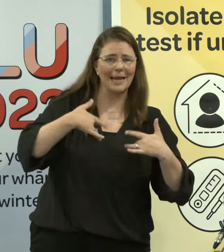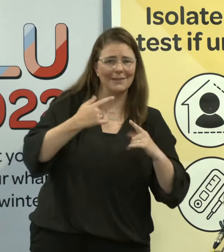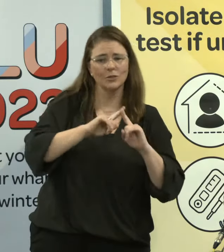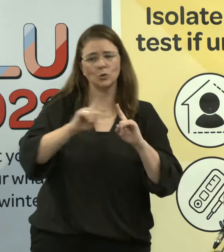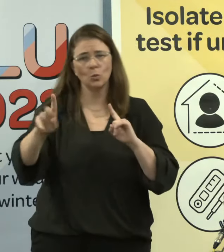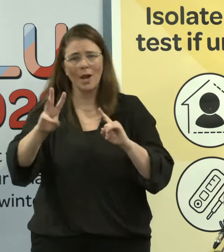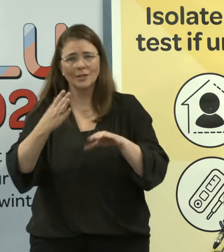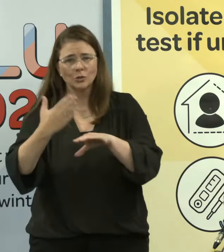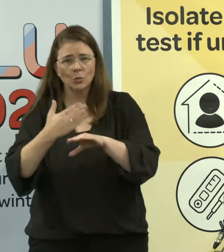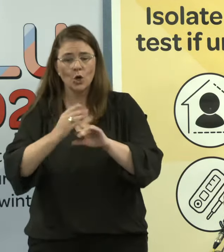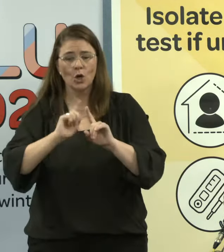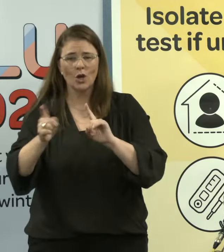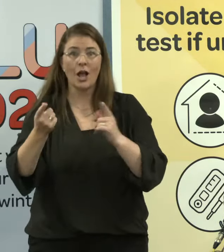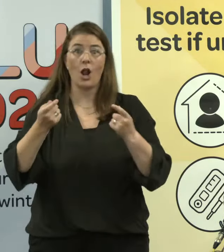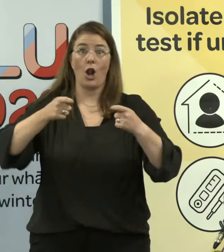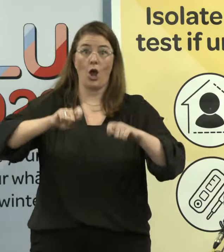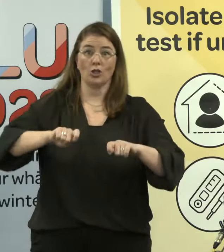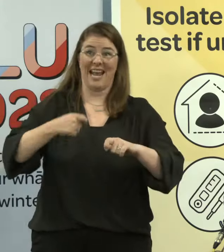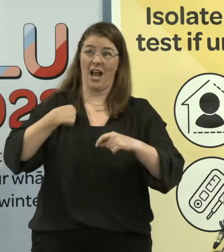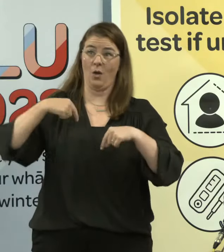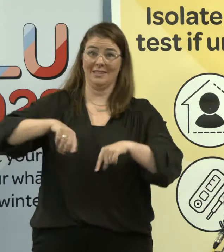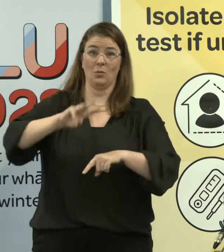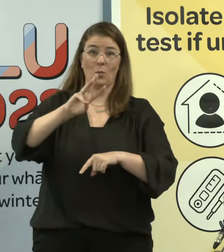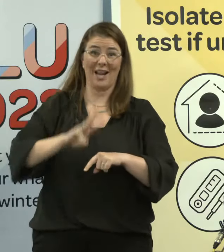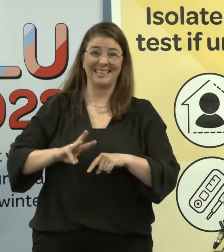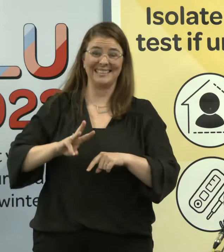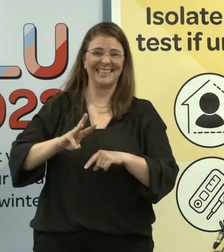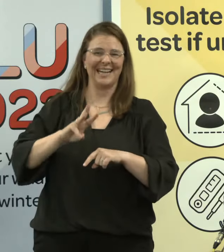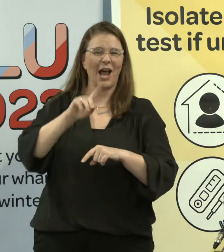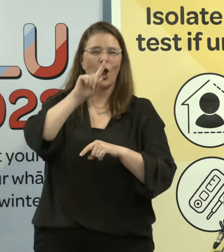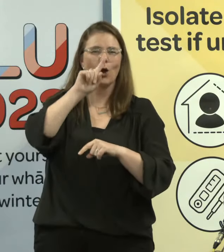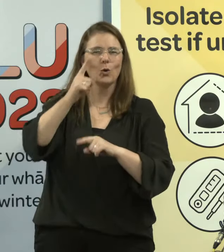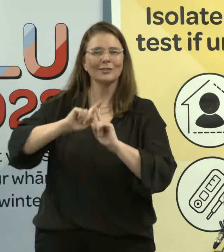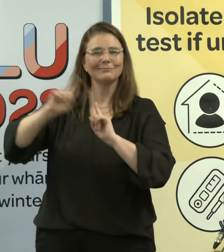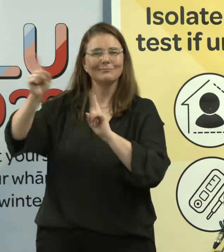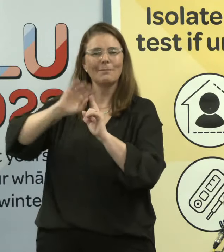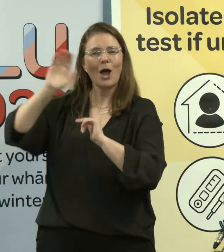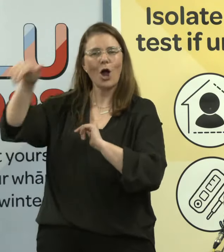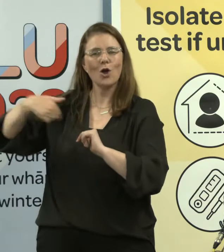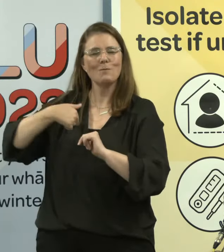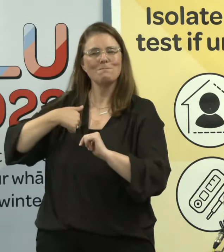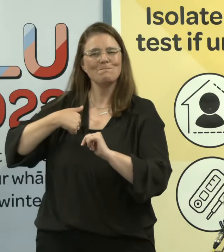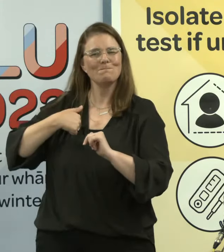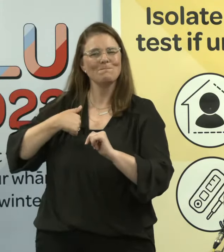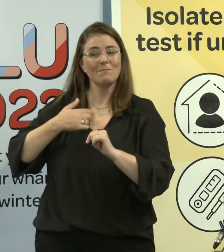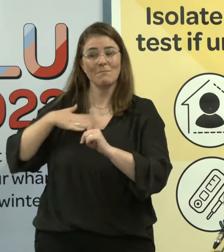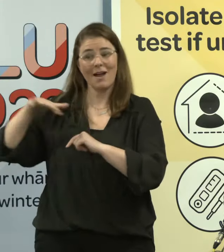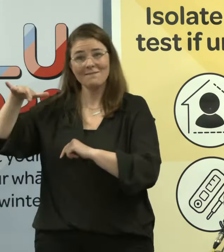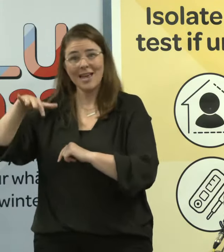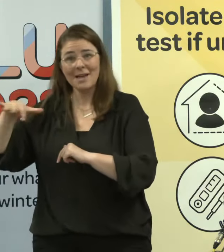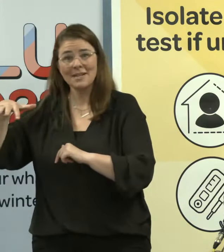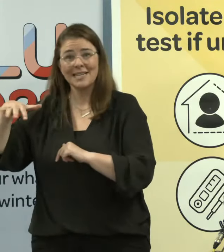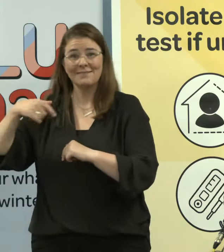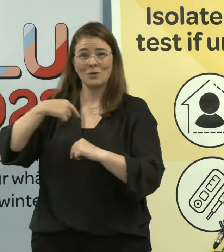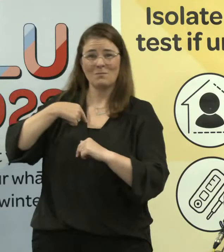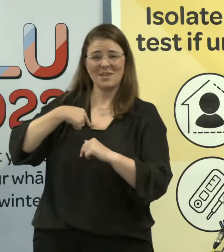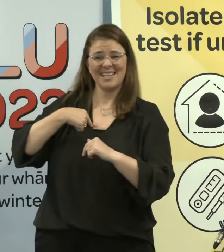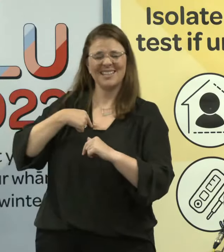tera. He uaua ki te haere tonu.